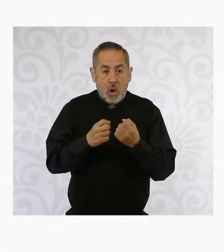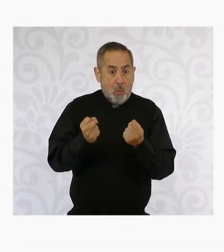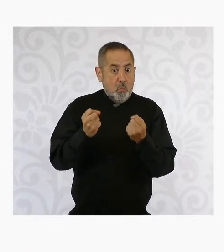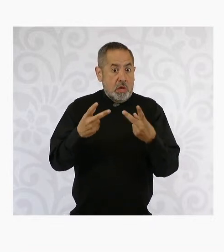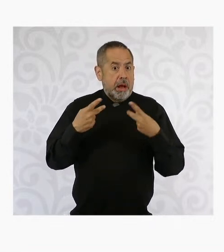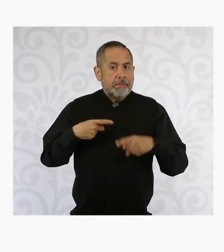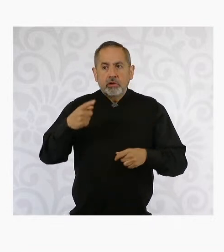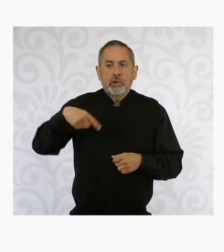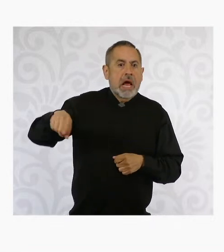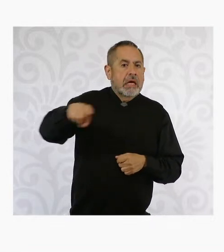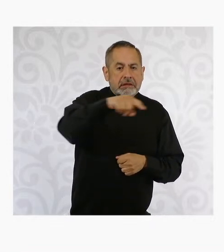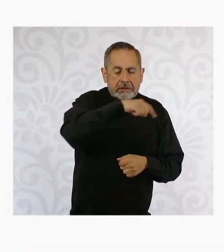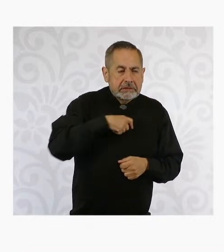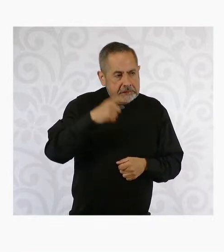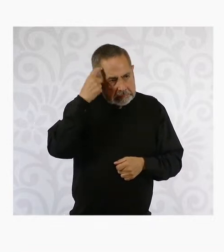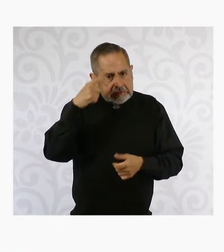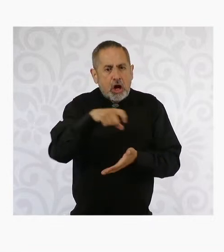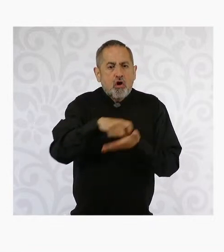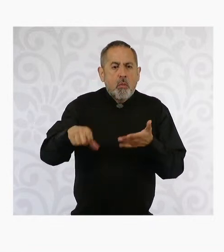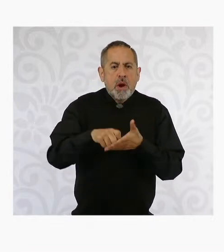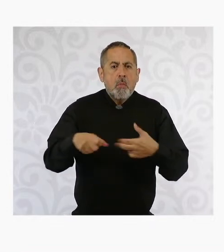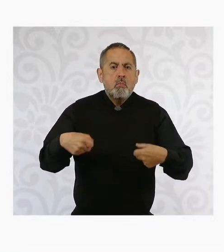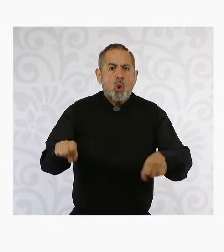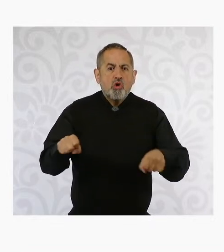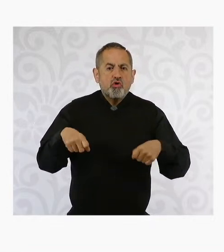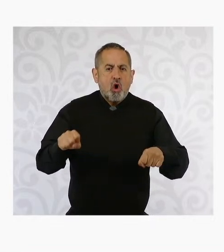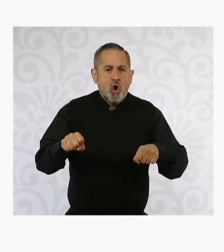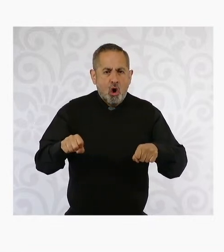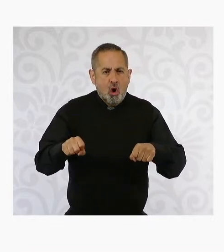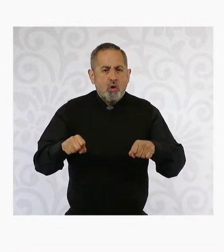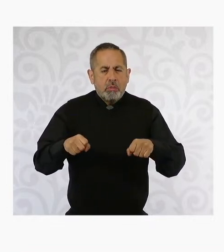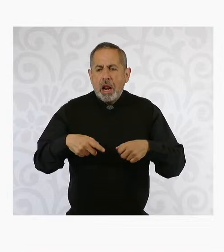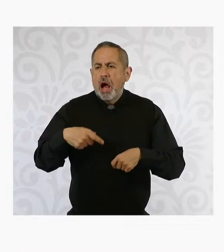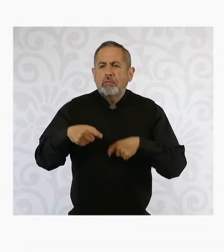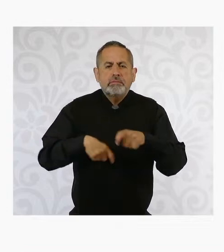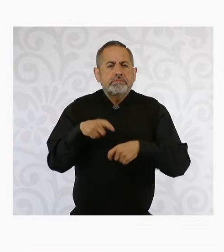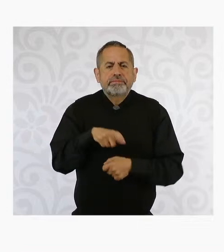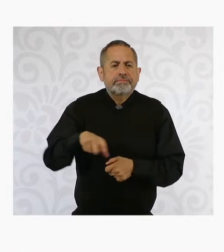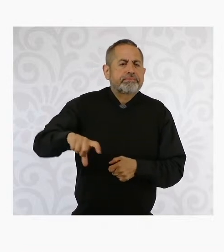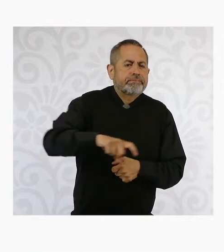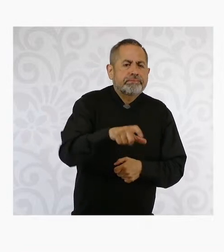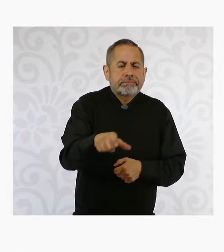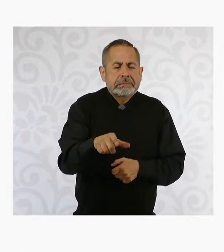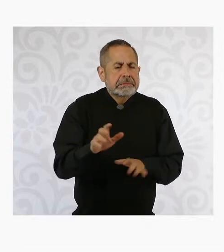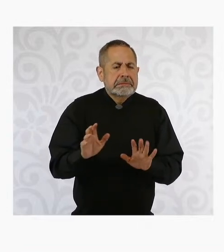recurren a la compra de una motocicleta como vehículo de transporte personal les brindaremos